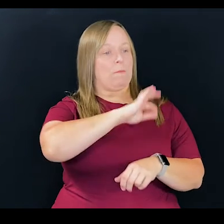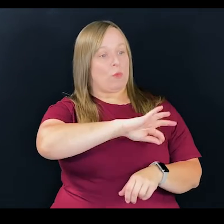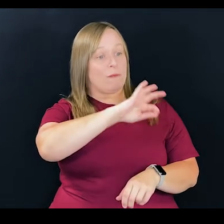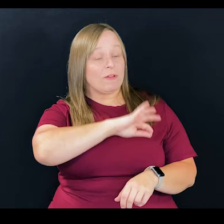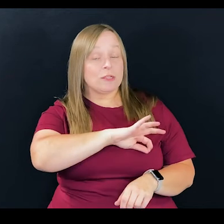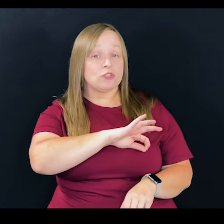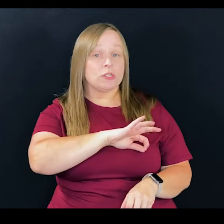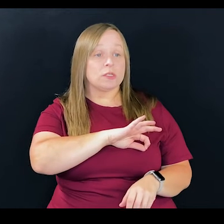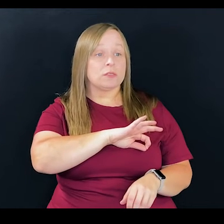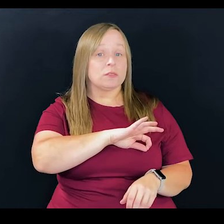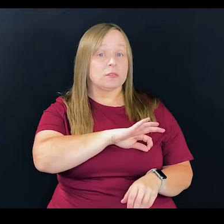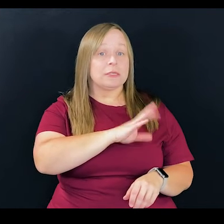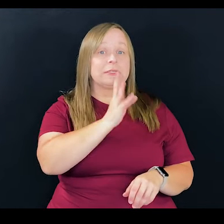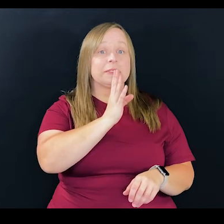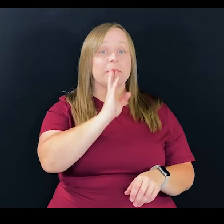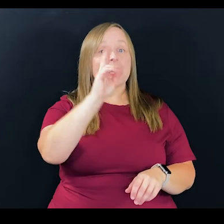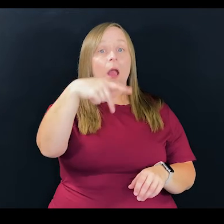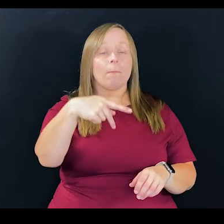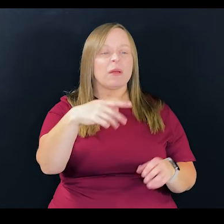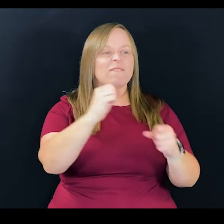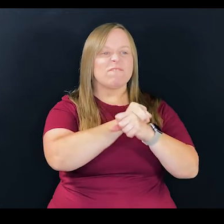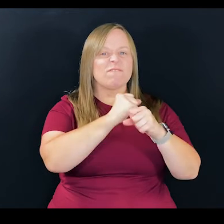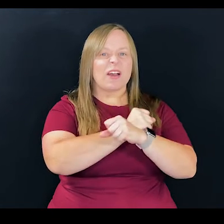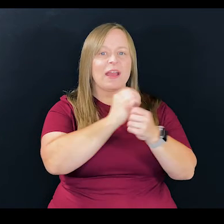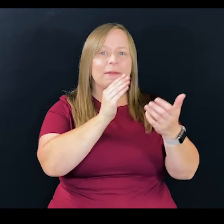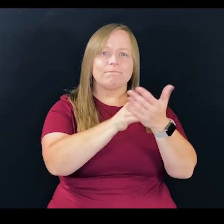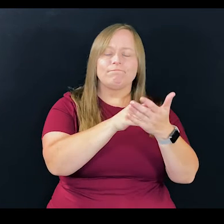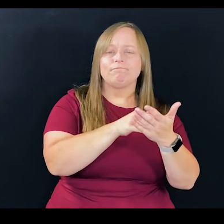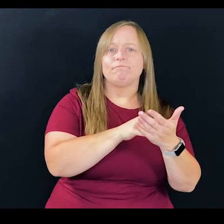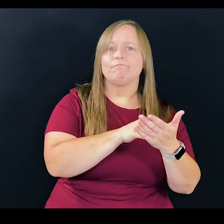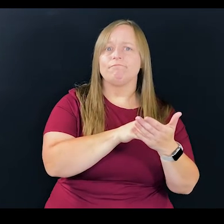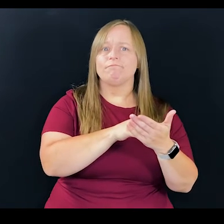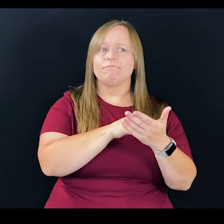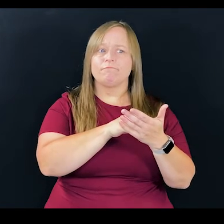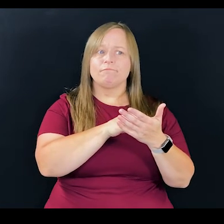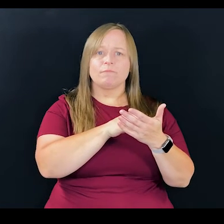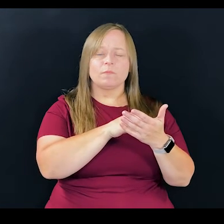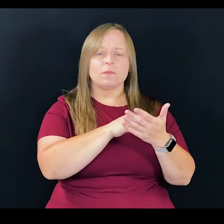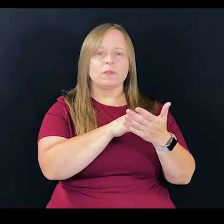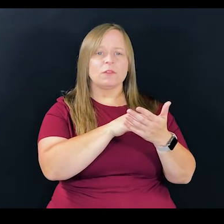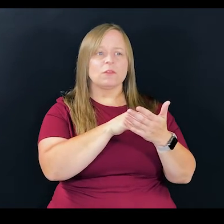usar nuestros privilegios para hablar y pelear en contra...